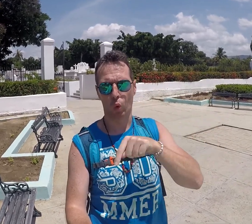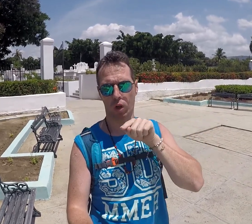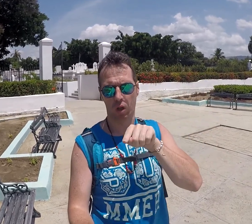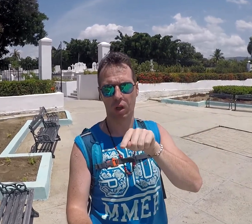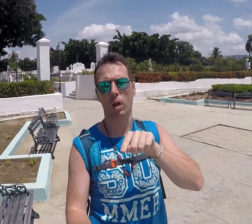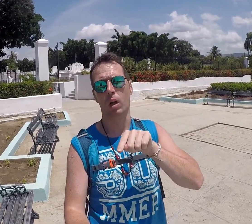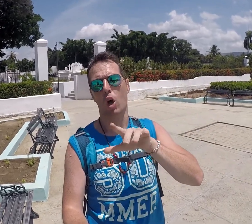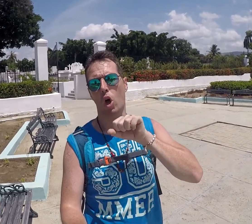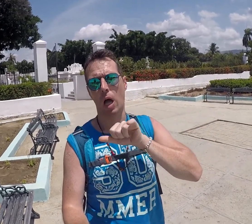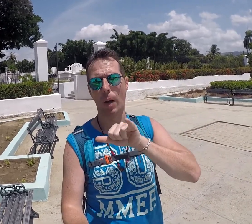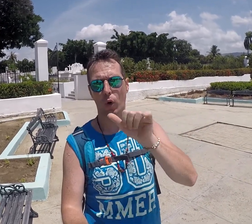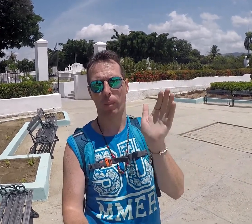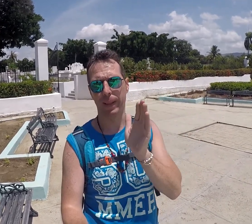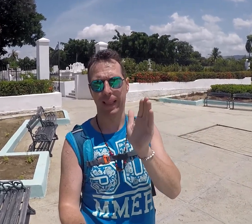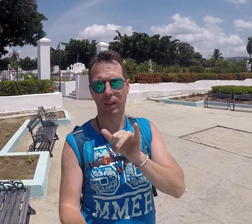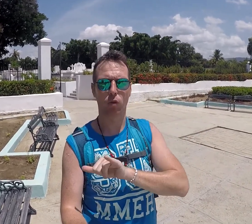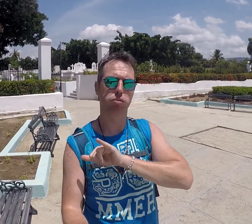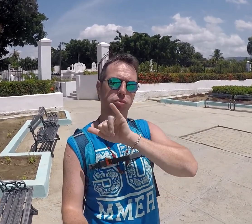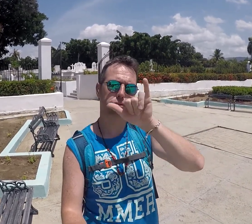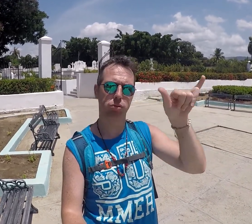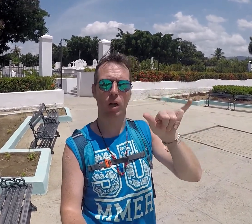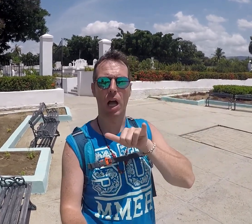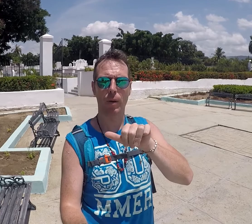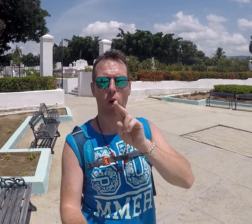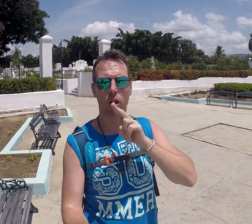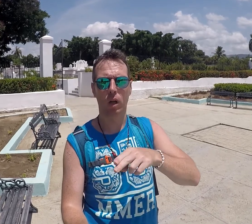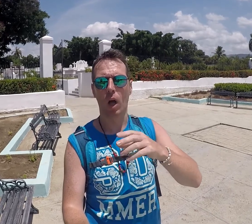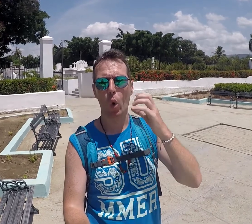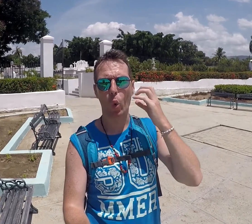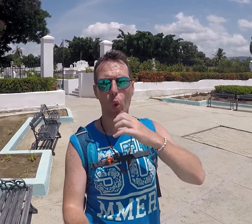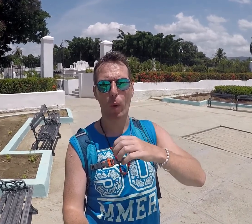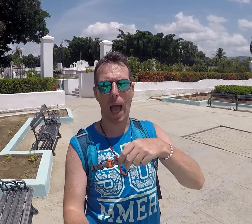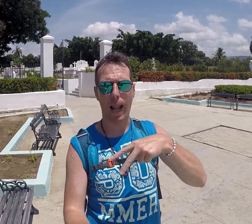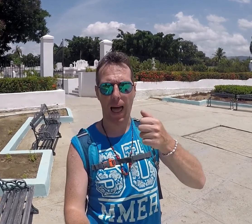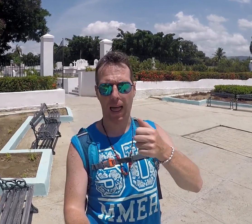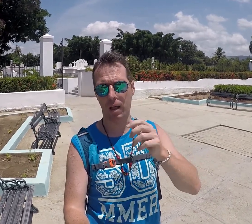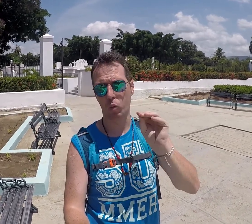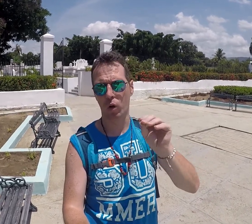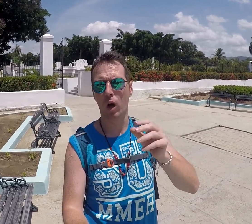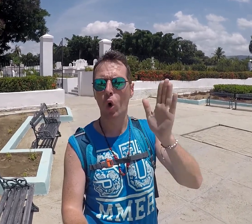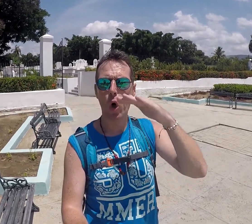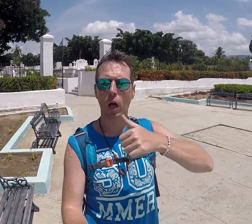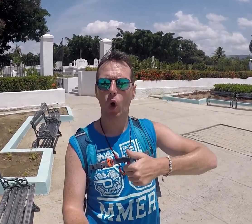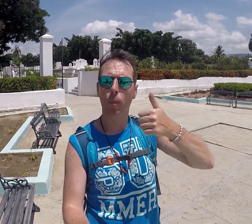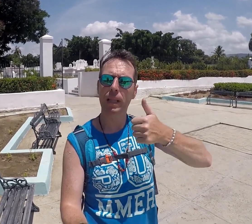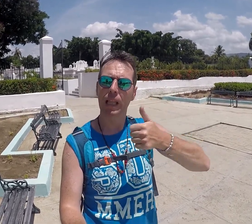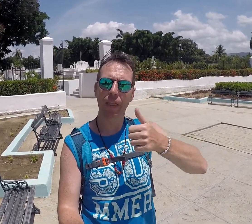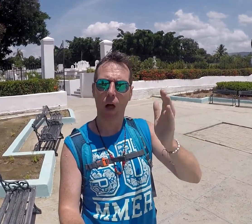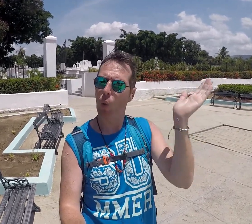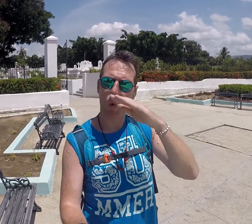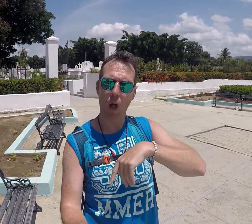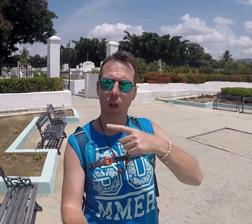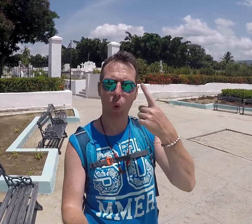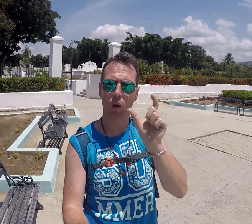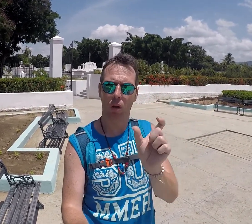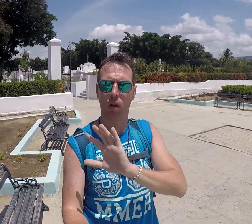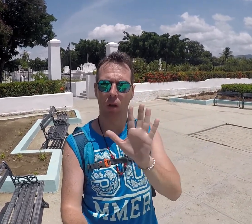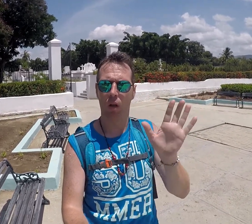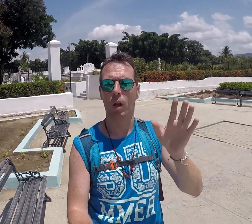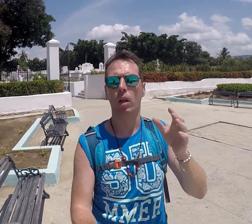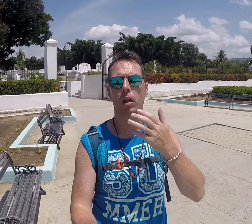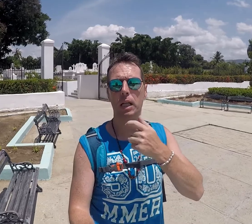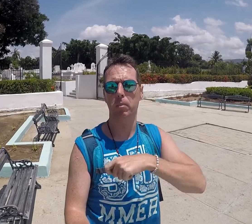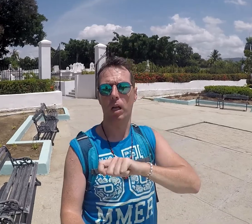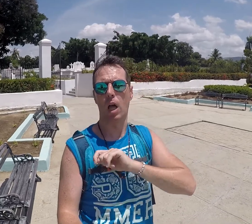Y este era el destino, cogeremos un pequeño vuelo que se llama Cubana, solo hay esa compañía, no tiene competencia